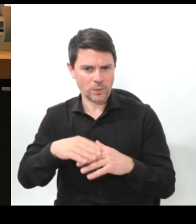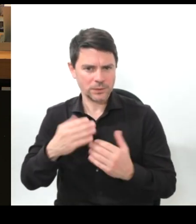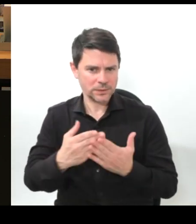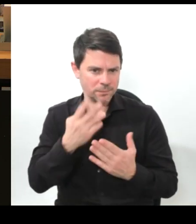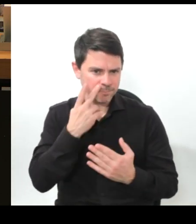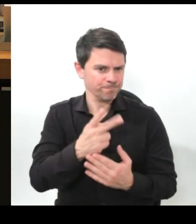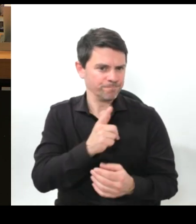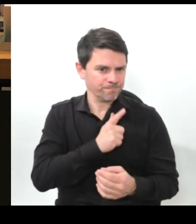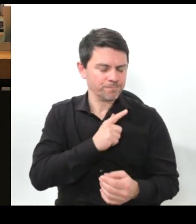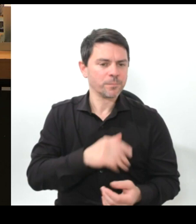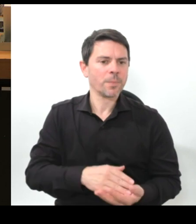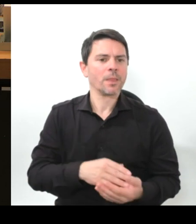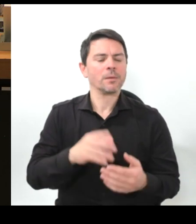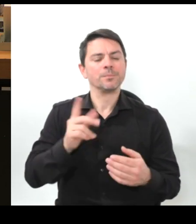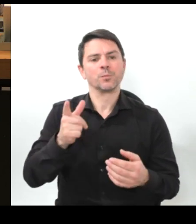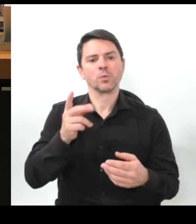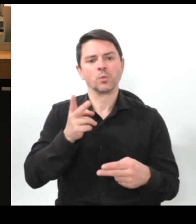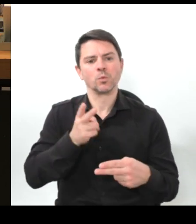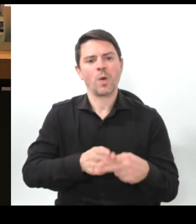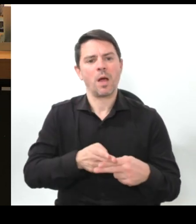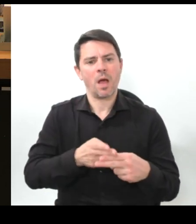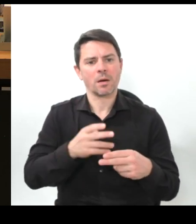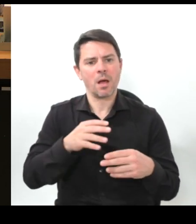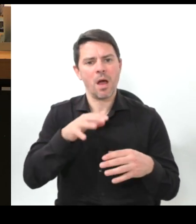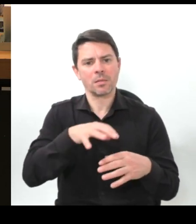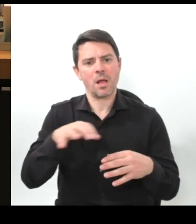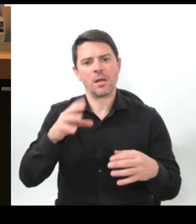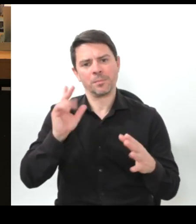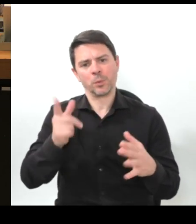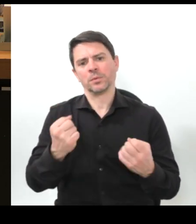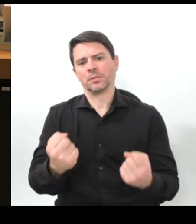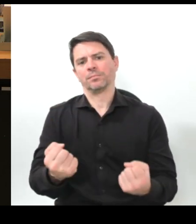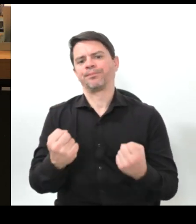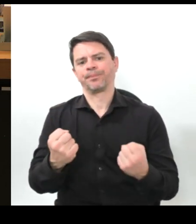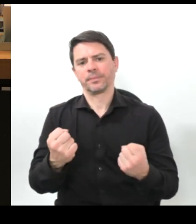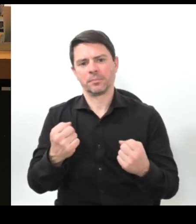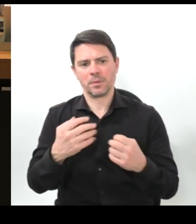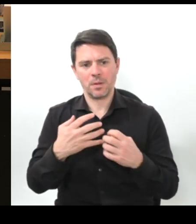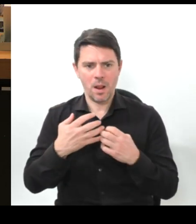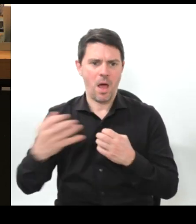Das ist ein großes, ein notwendiges, aber auch ein erreichbar es Ziel. Wenn wir den